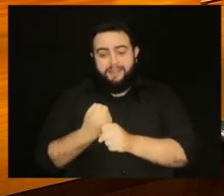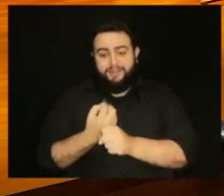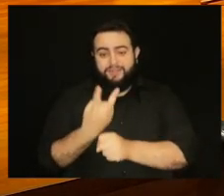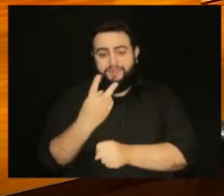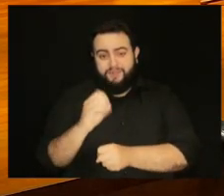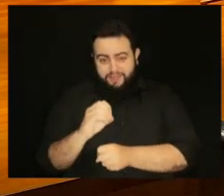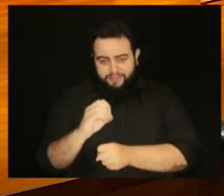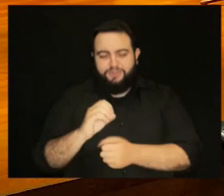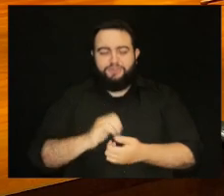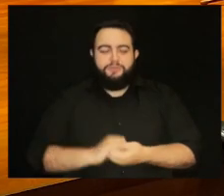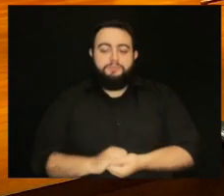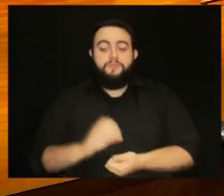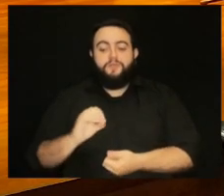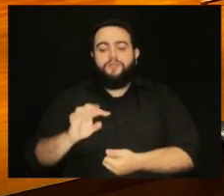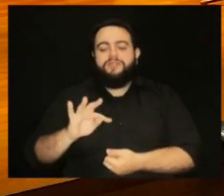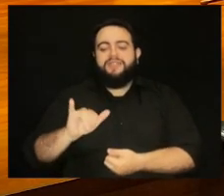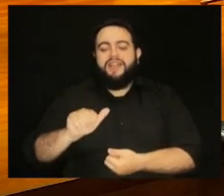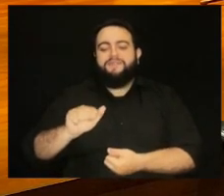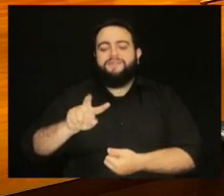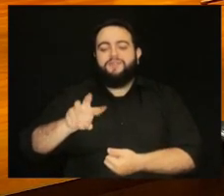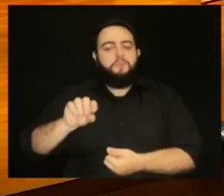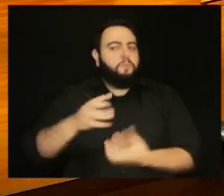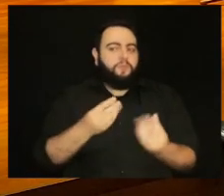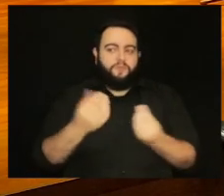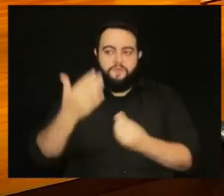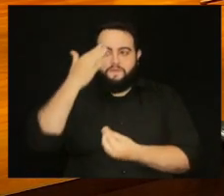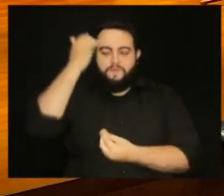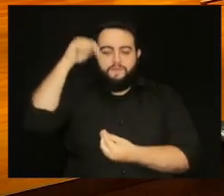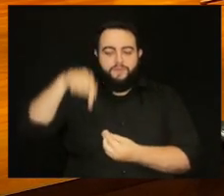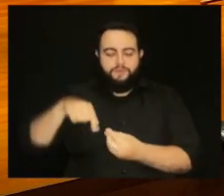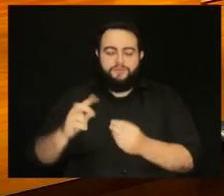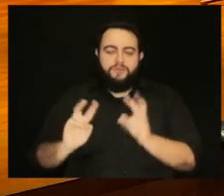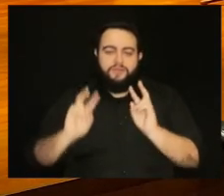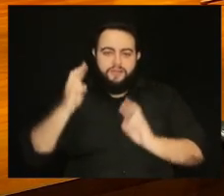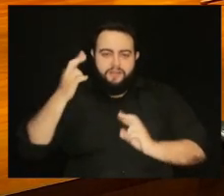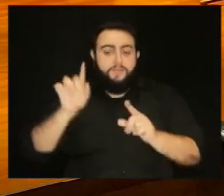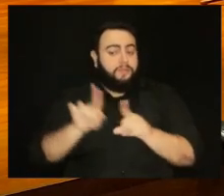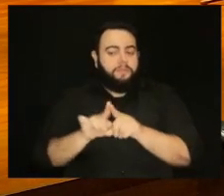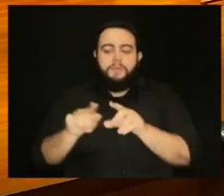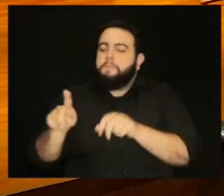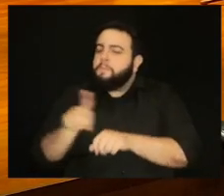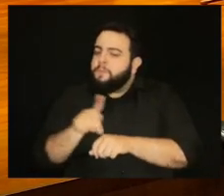uma das estrelas do carnaval além do que professor de absolutamente todo mundo. Nessa época tinha